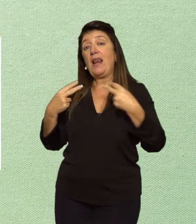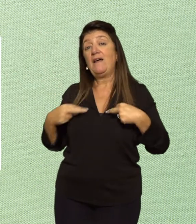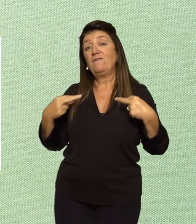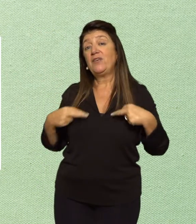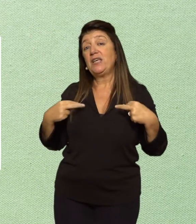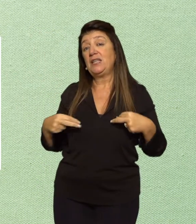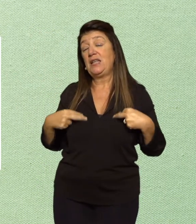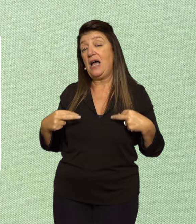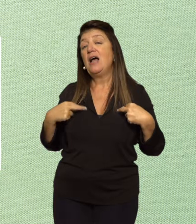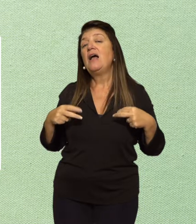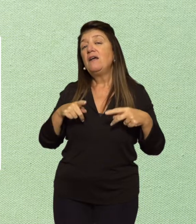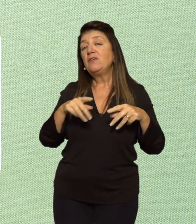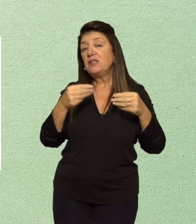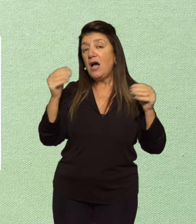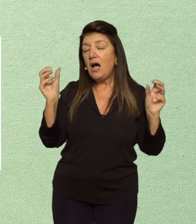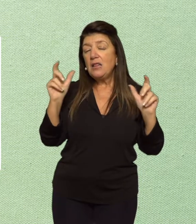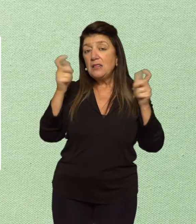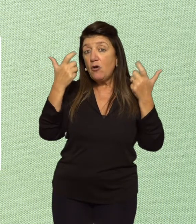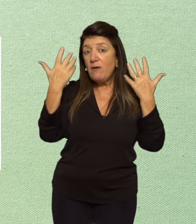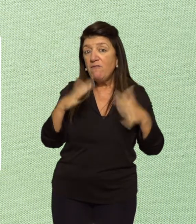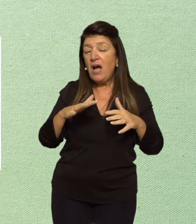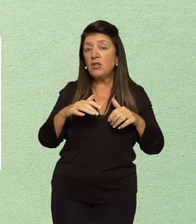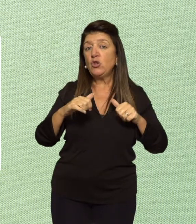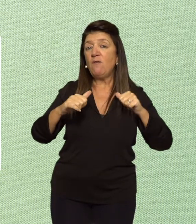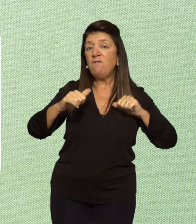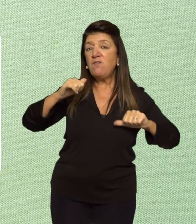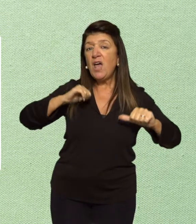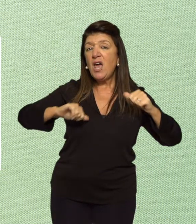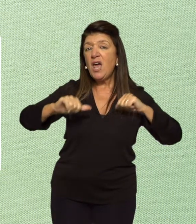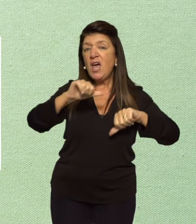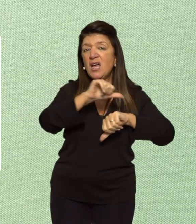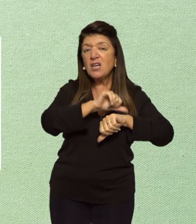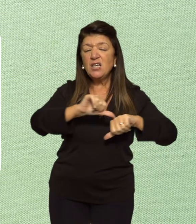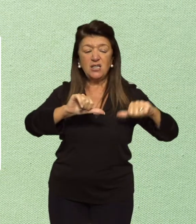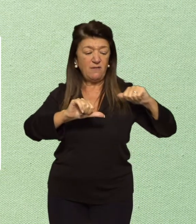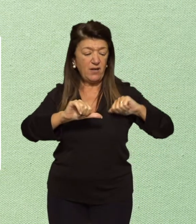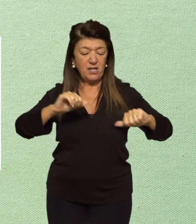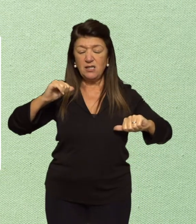che cosa tu puoi ancora fare. Quelle ferite con quell'oro rimarranno lì e magari non saranno